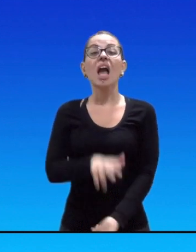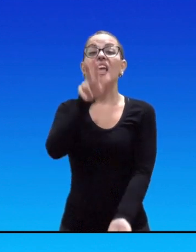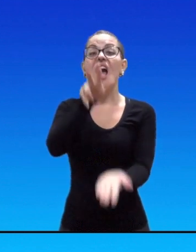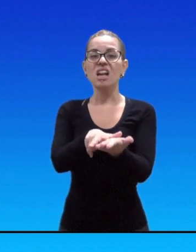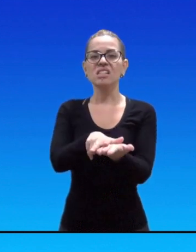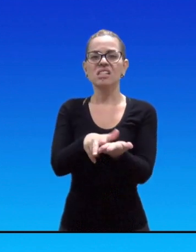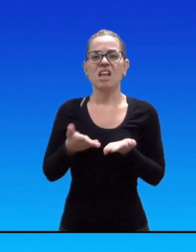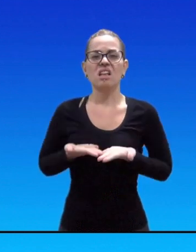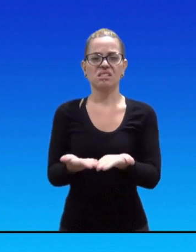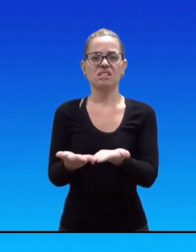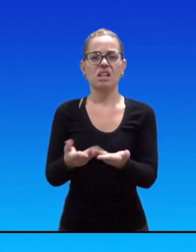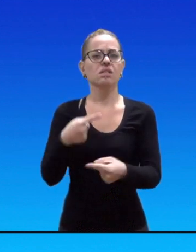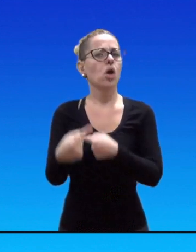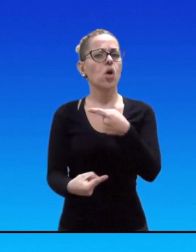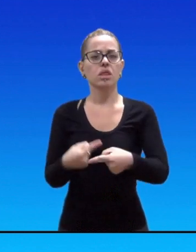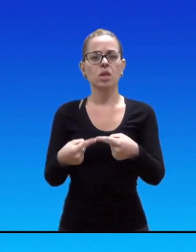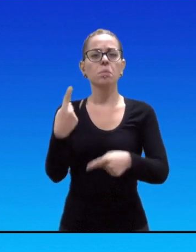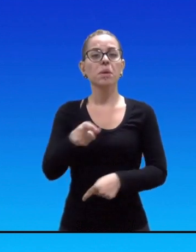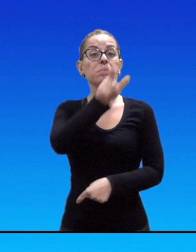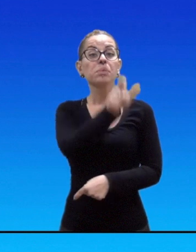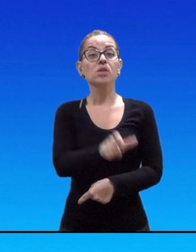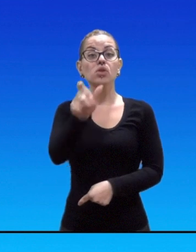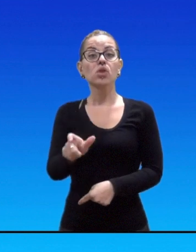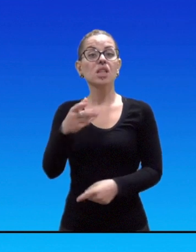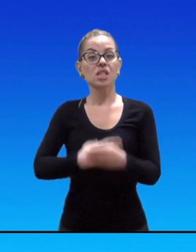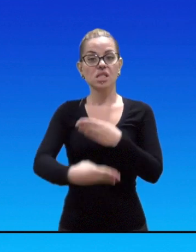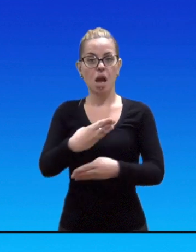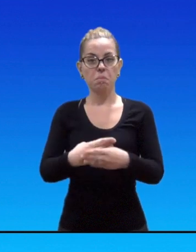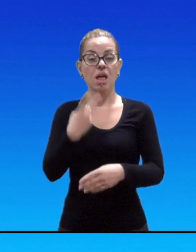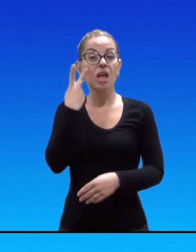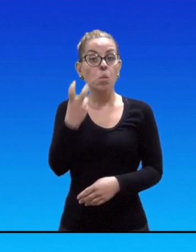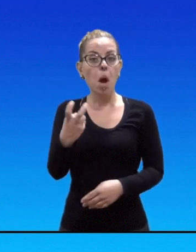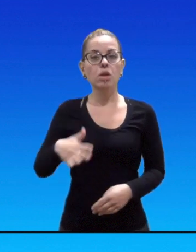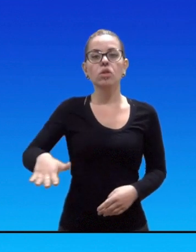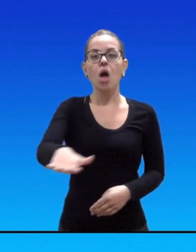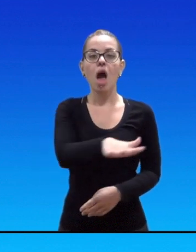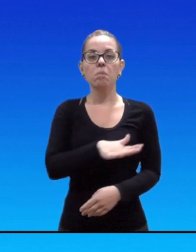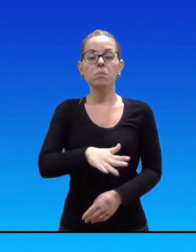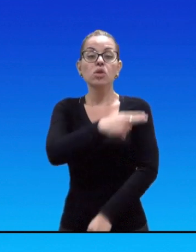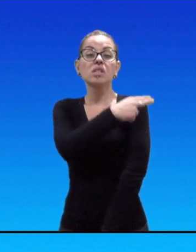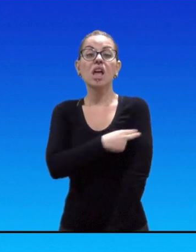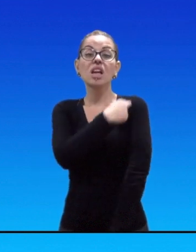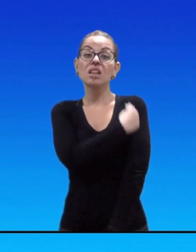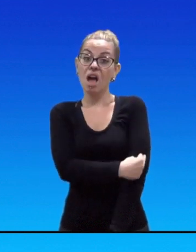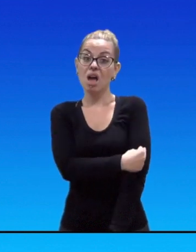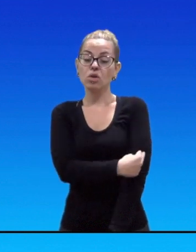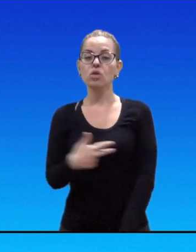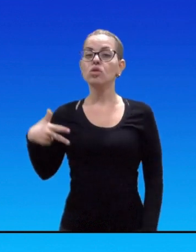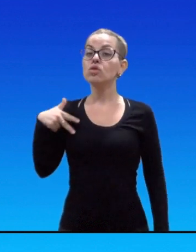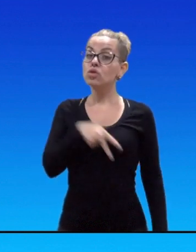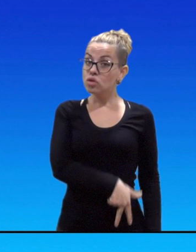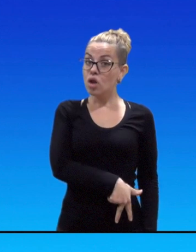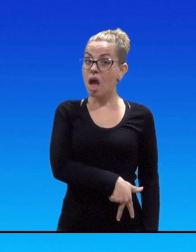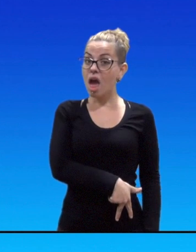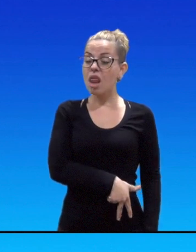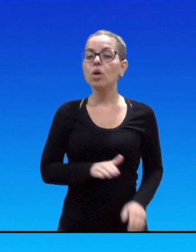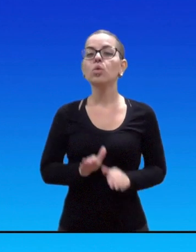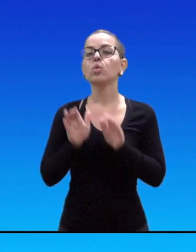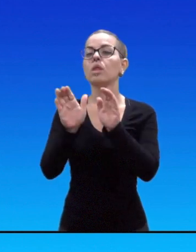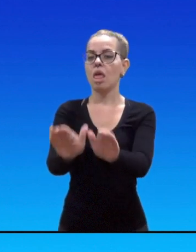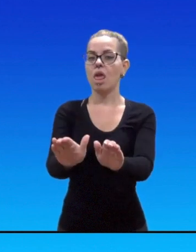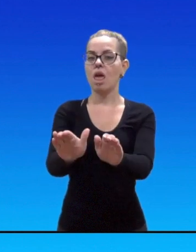garantendo un'assistenza continua alle persone disabili nelll'ambito sanitario, sociale e di tutela.